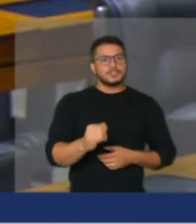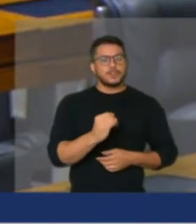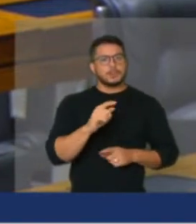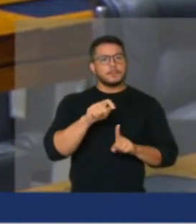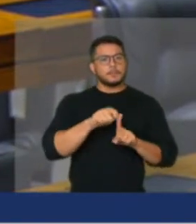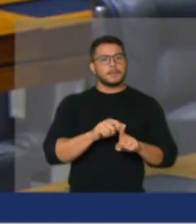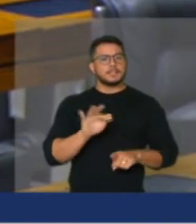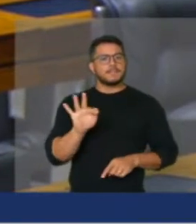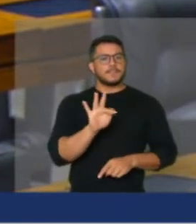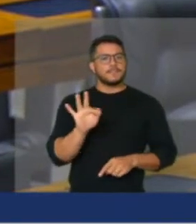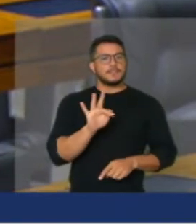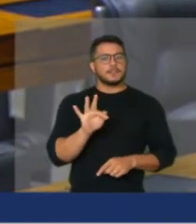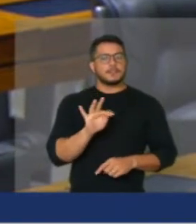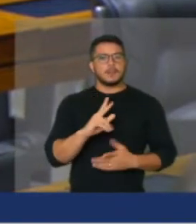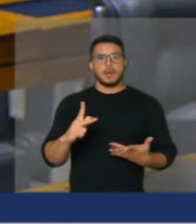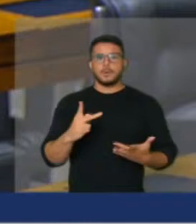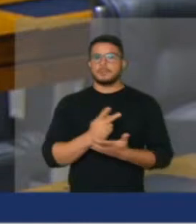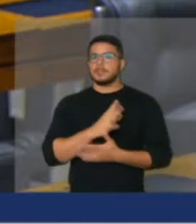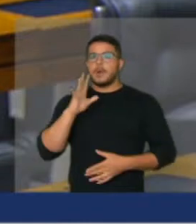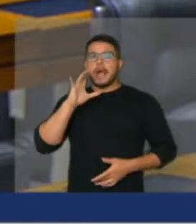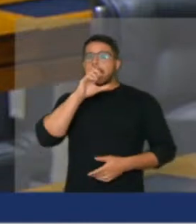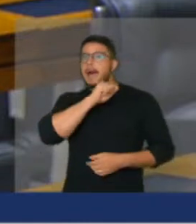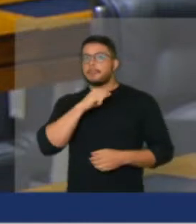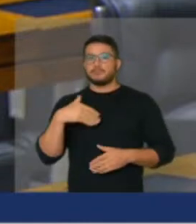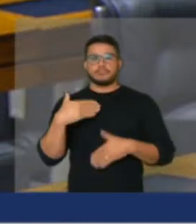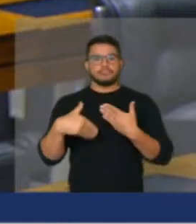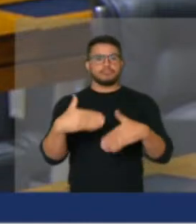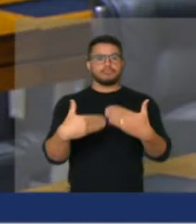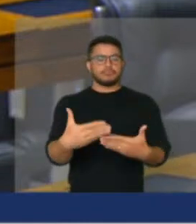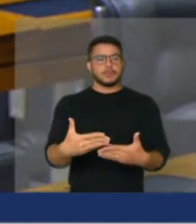CCJ. E A COMISSÃO ESPECIAL, DESDE AGOSTO, EU SOU MEMBRO DA COMISSÃO ESPECIAL, NÃO HOUVE